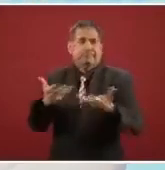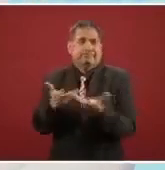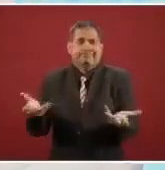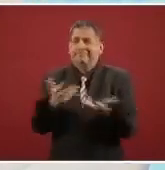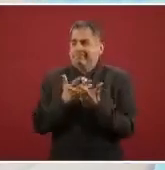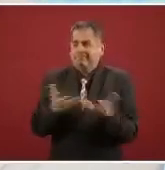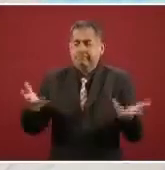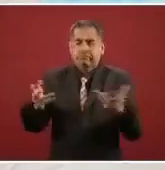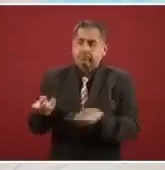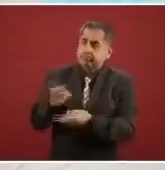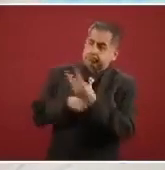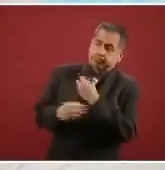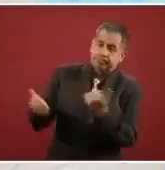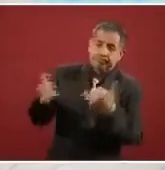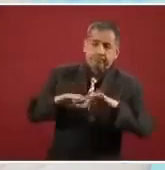de la población consultada.